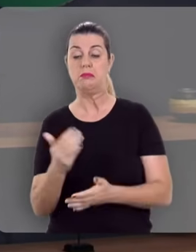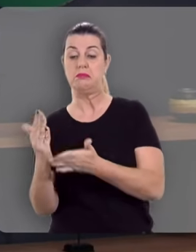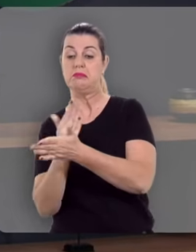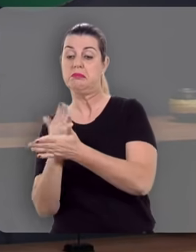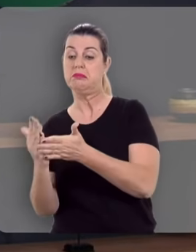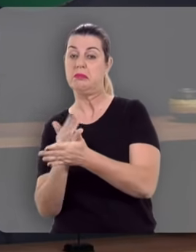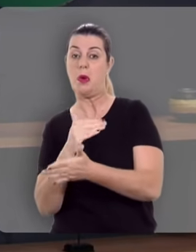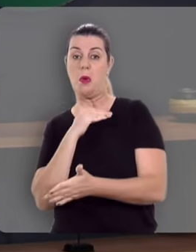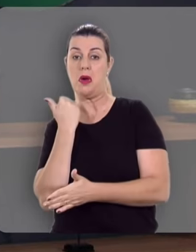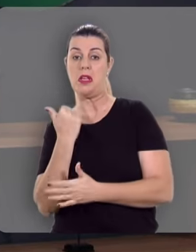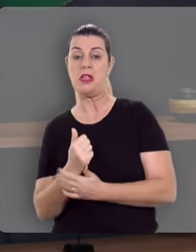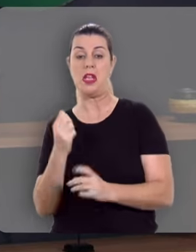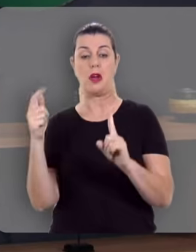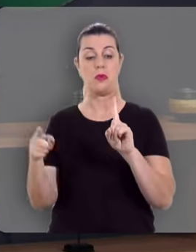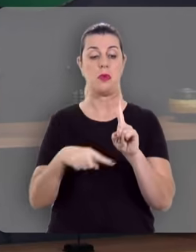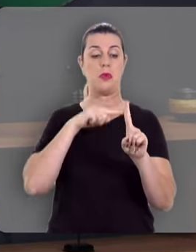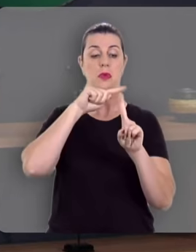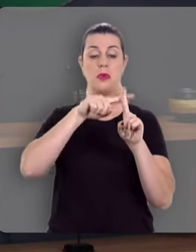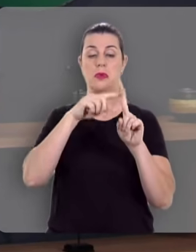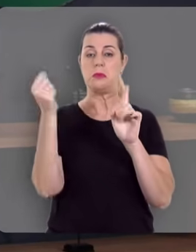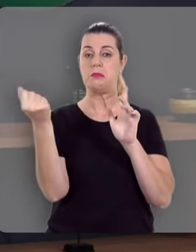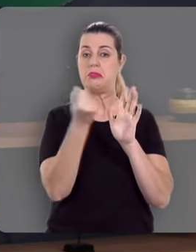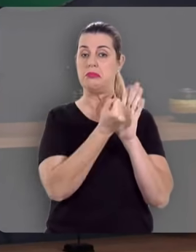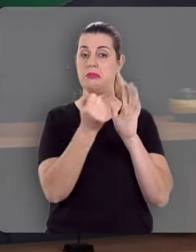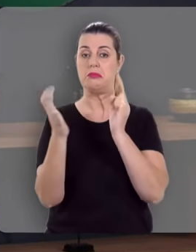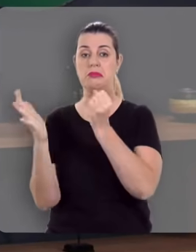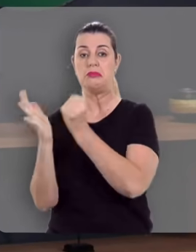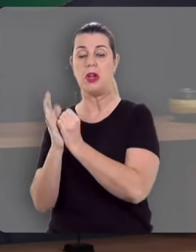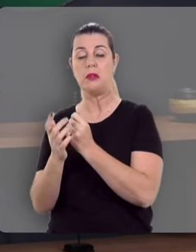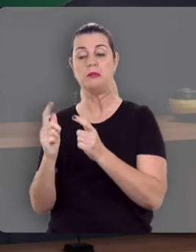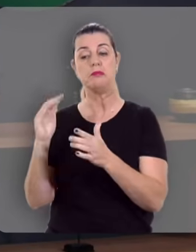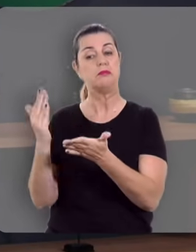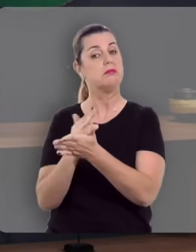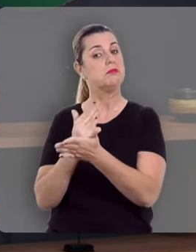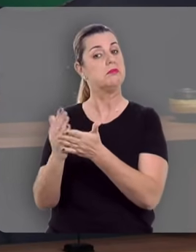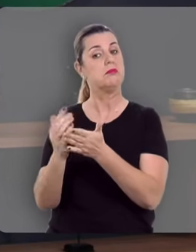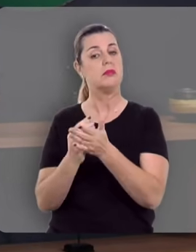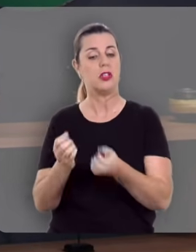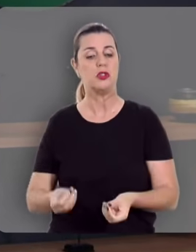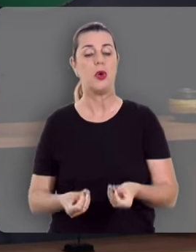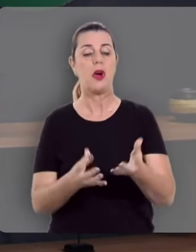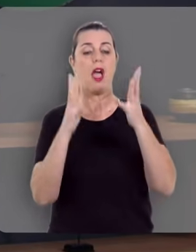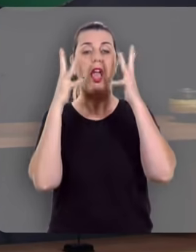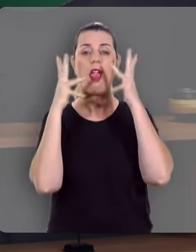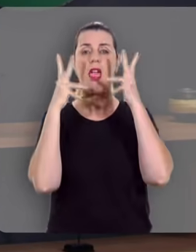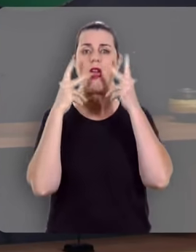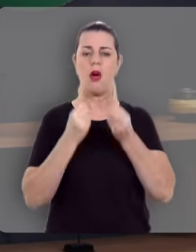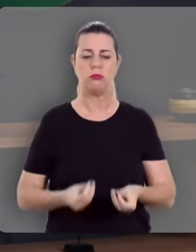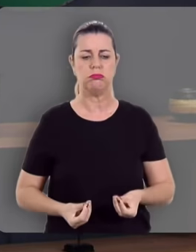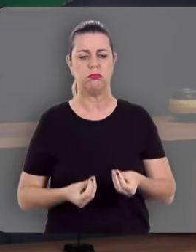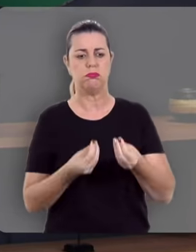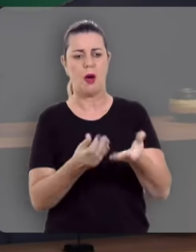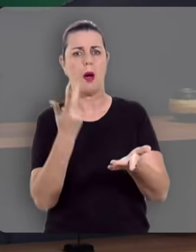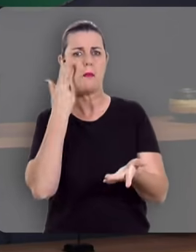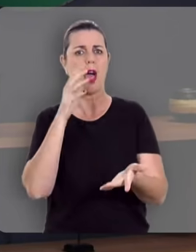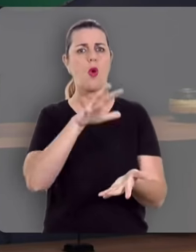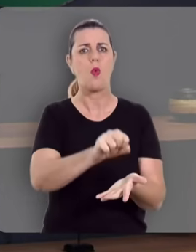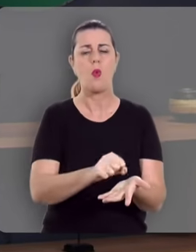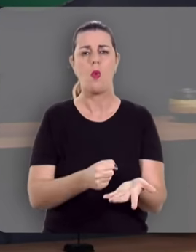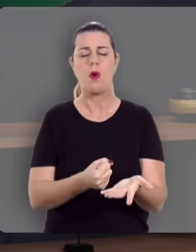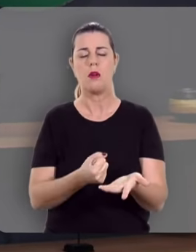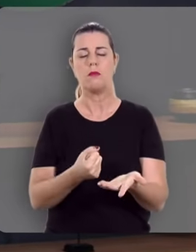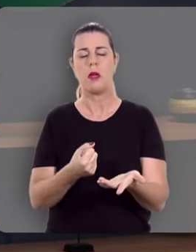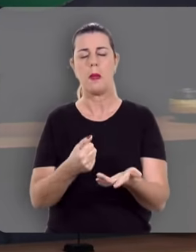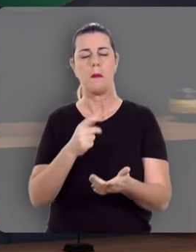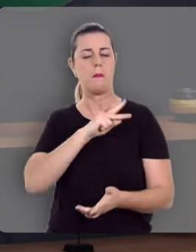crucificado outras vezes jogado As Feras Paulo diesel não envergonha do Evangelho